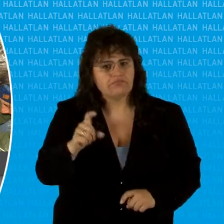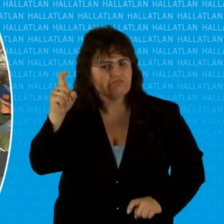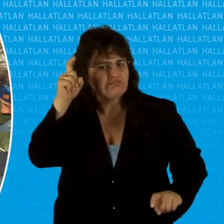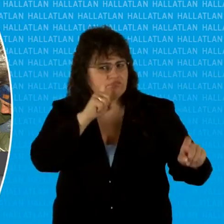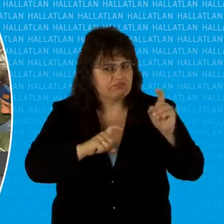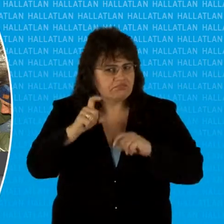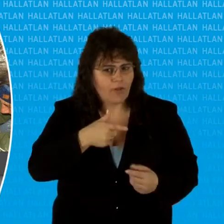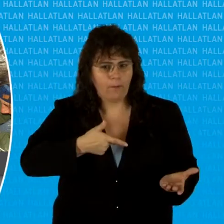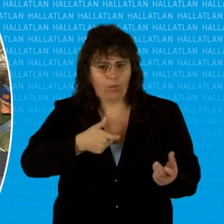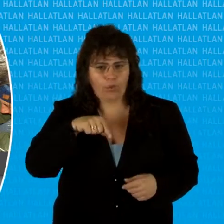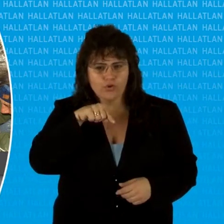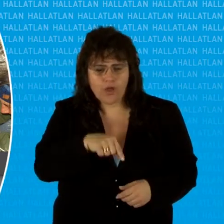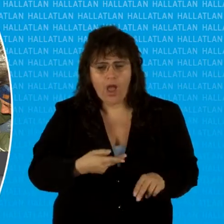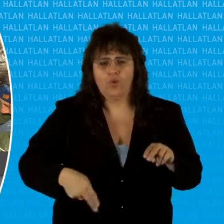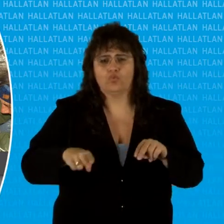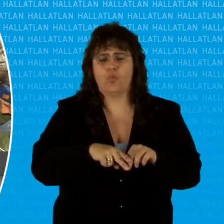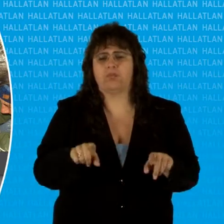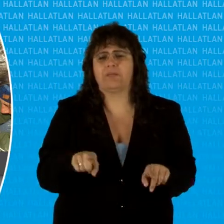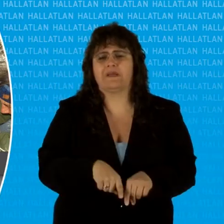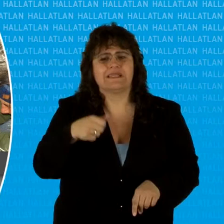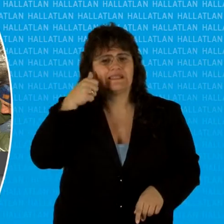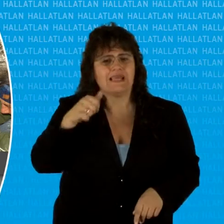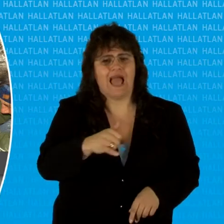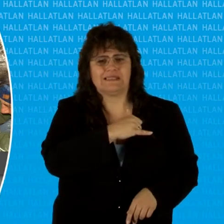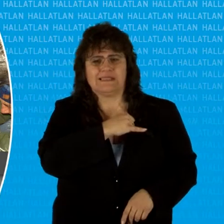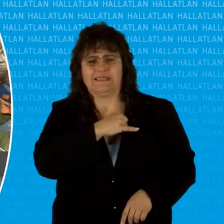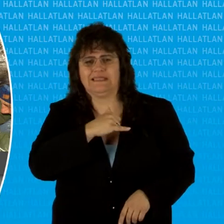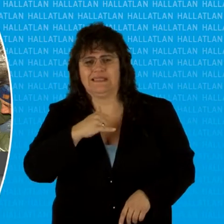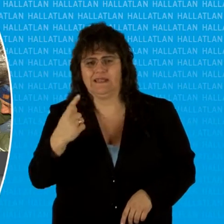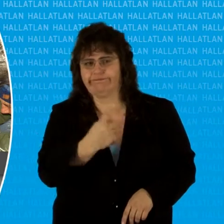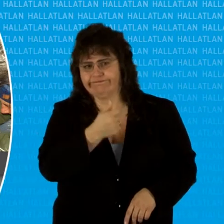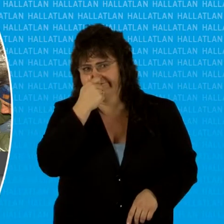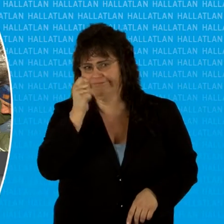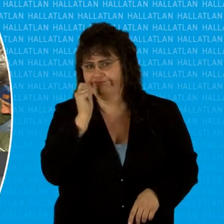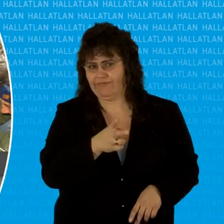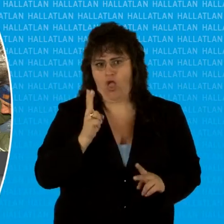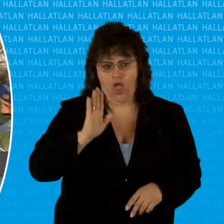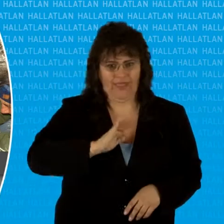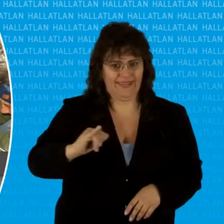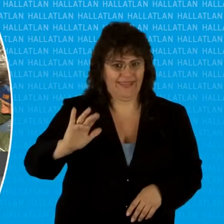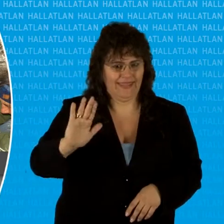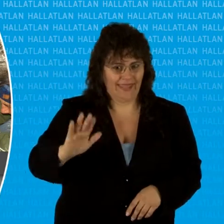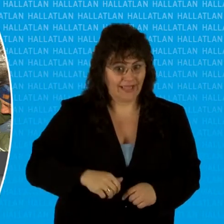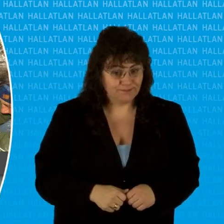Úgy vélik, a puskát több mint száz éve hagyhatta ott a gazdája.